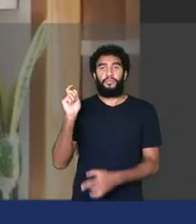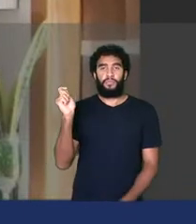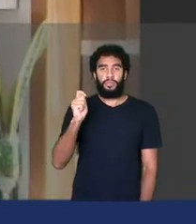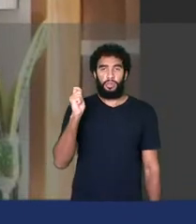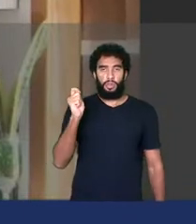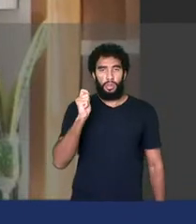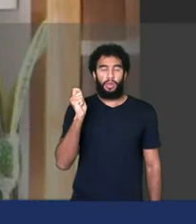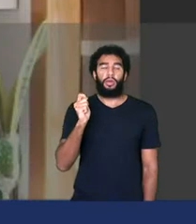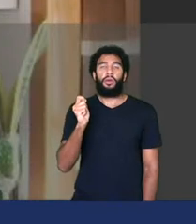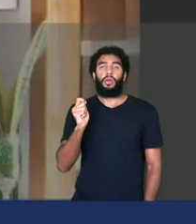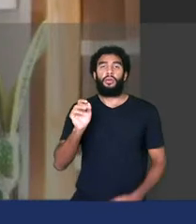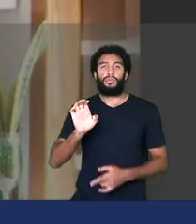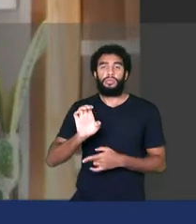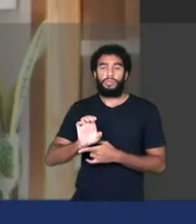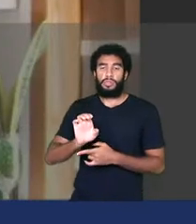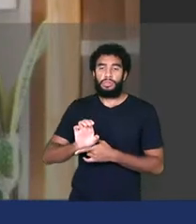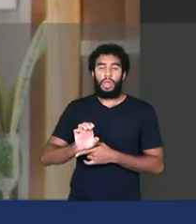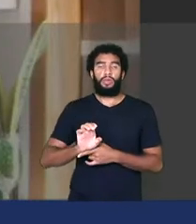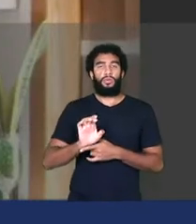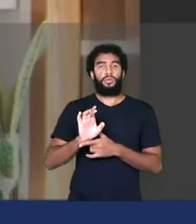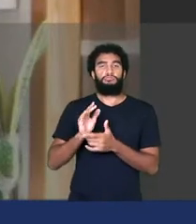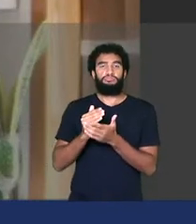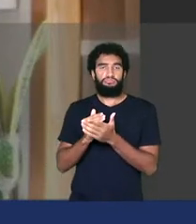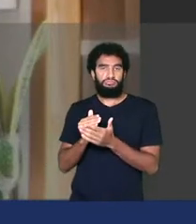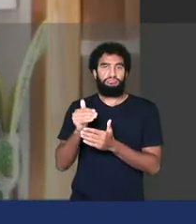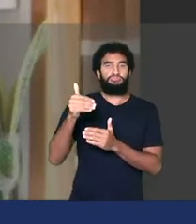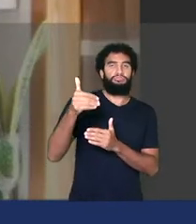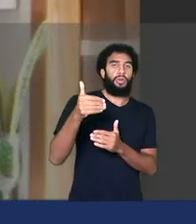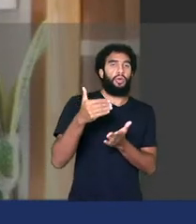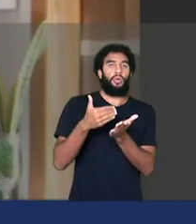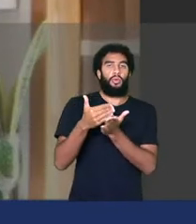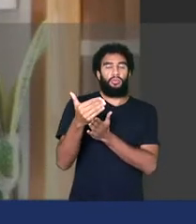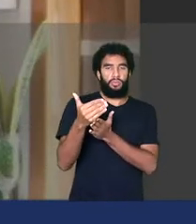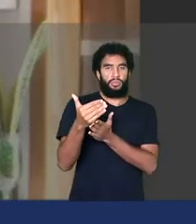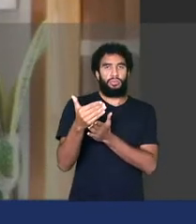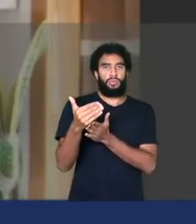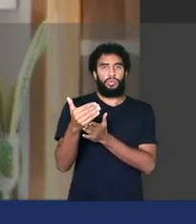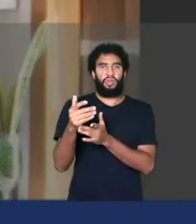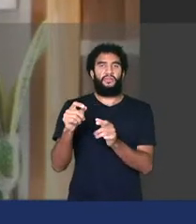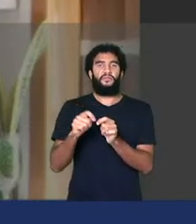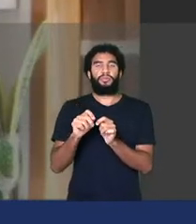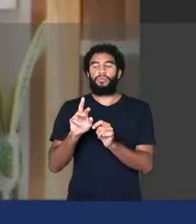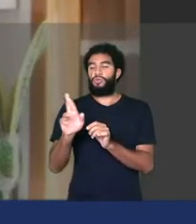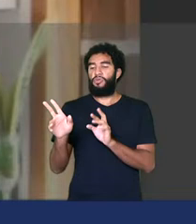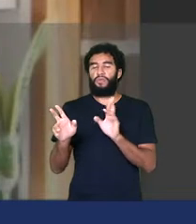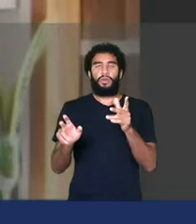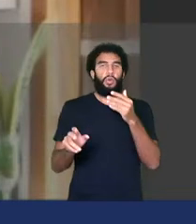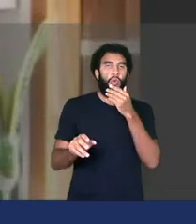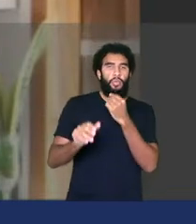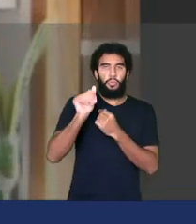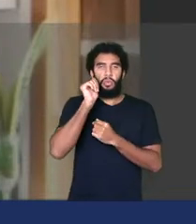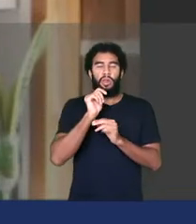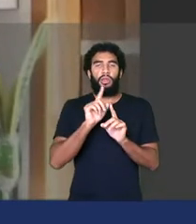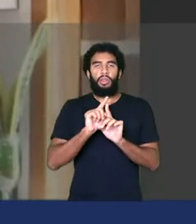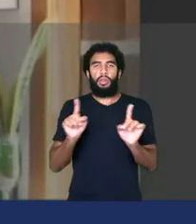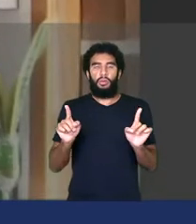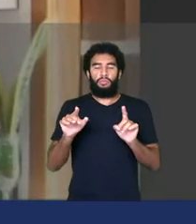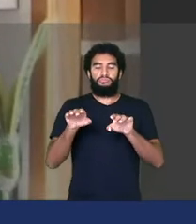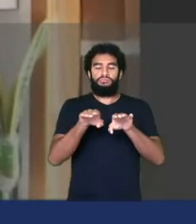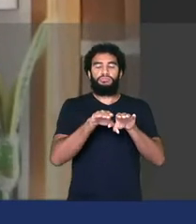SUL, INCLUSIVE, FOI UM ESTADO DO BRASIL QUE SAIU NA FRENTE, QUE NÃO FEZ NENHUMA DISTINÇÃO ENTRE O VOTO DE HOMENS E O VOTO DE MULHERES.